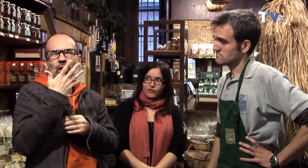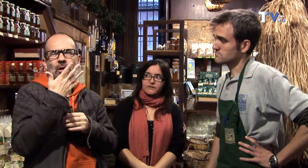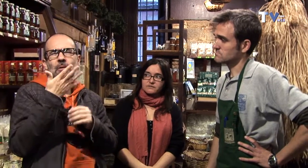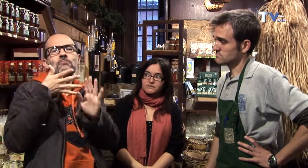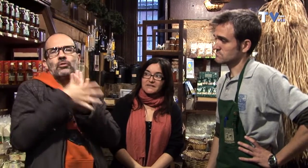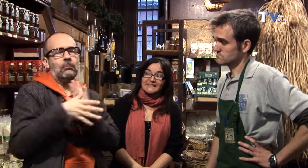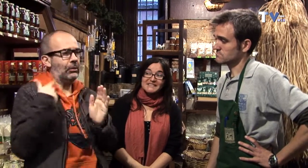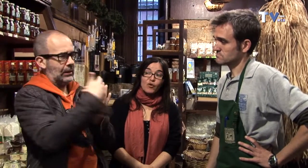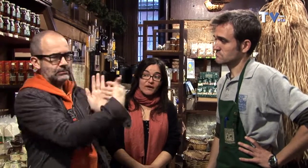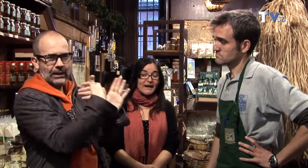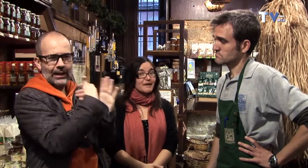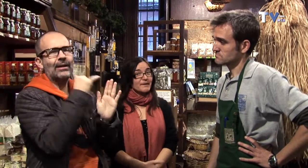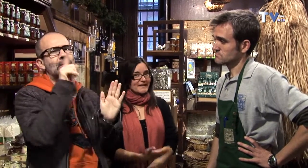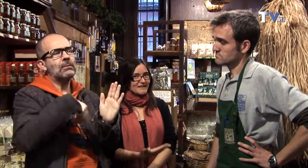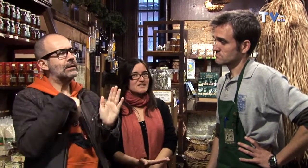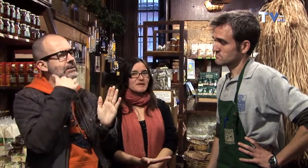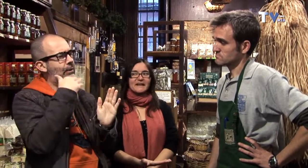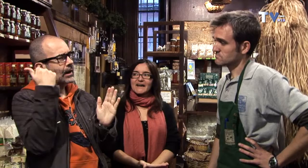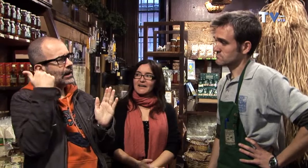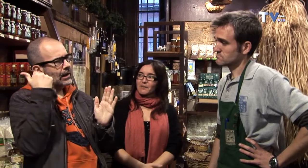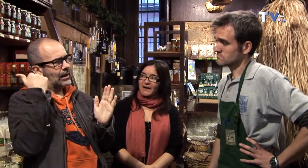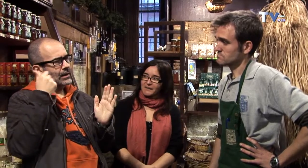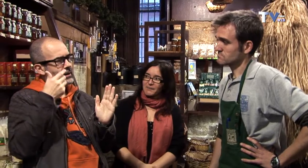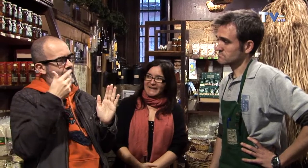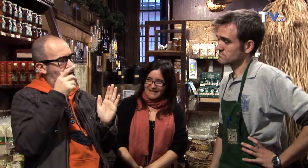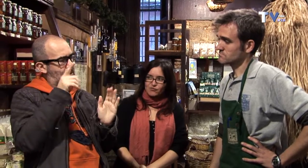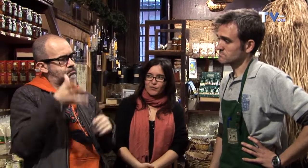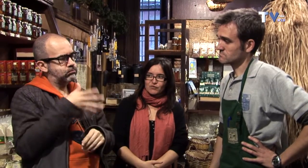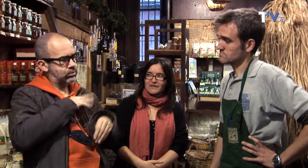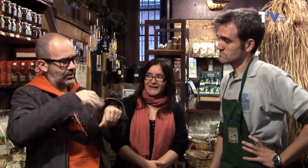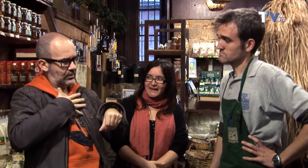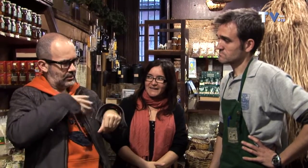Esta es de gran calidad. Lleva el sello en la etiqueta. ¿Me podrías explicar por qué es tan caro